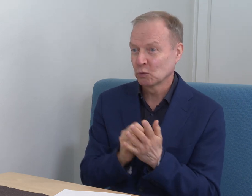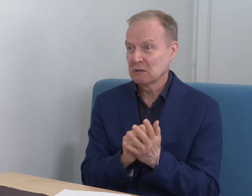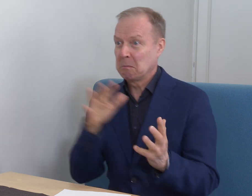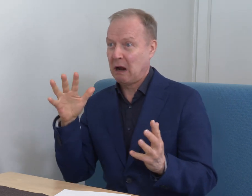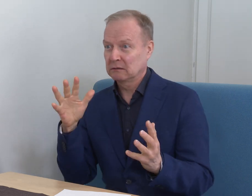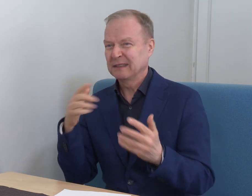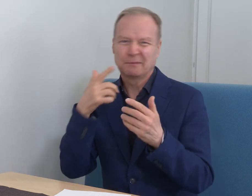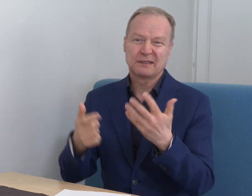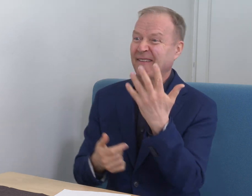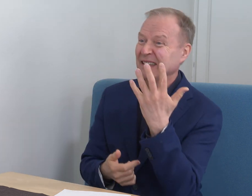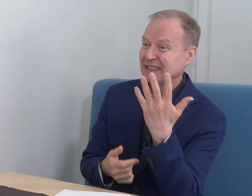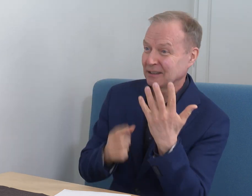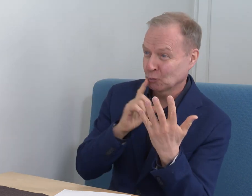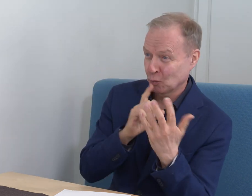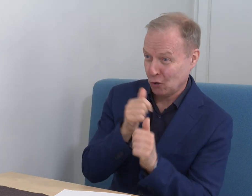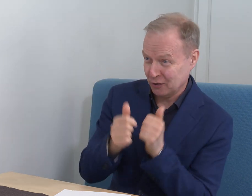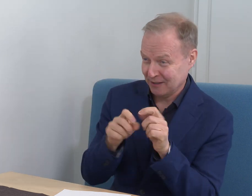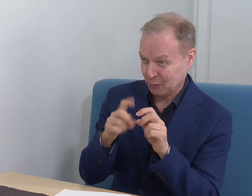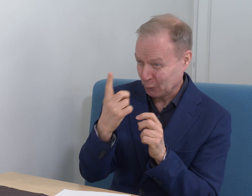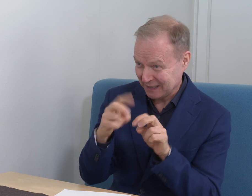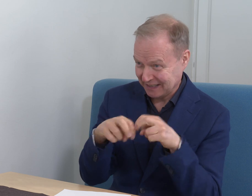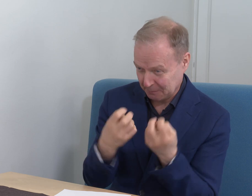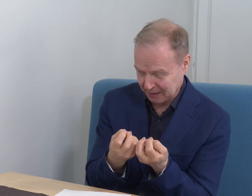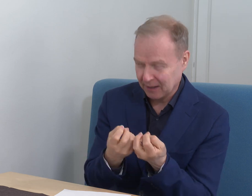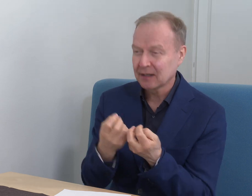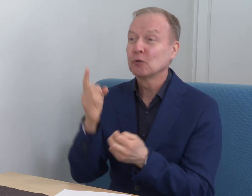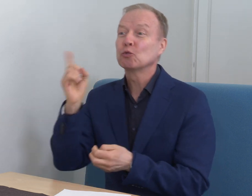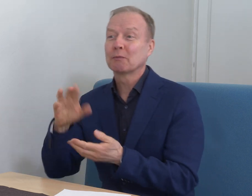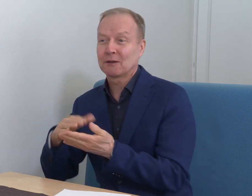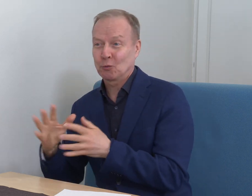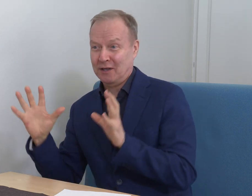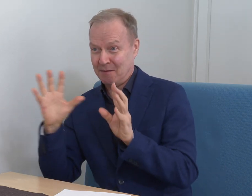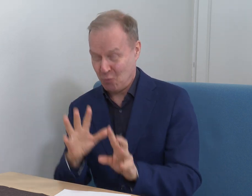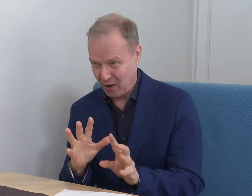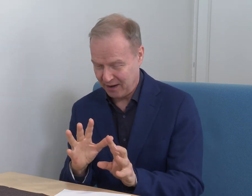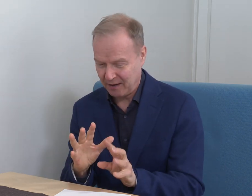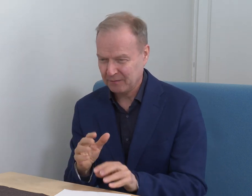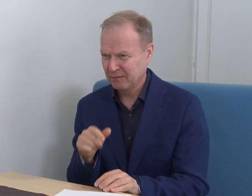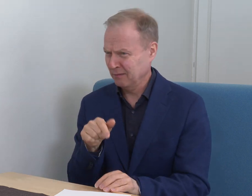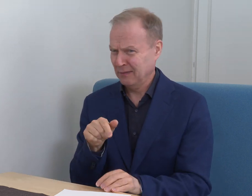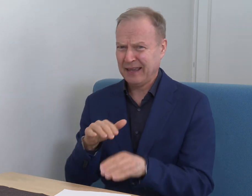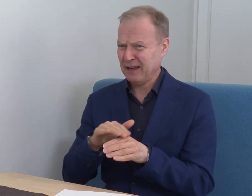pahimmillaan saattoi olla 5 kuuroa ja 10 tulkkia yhdessä seminaarissa.